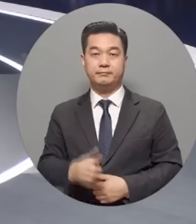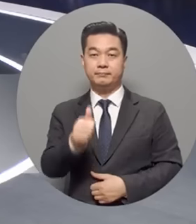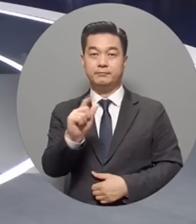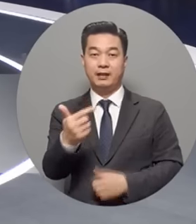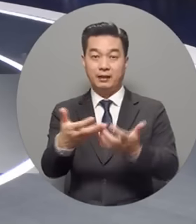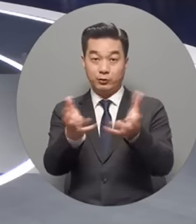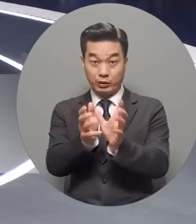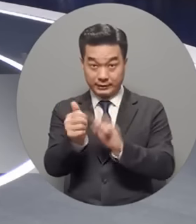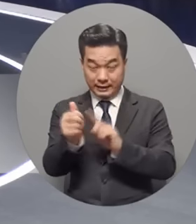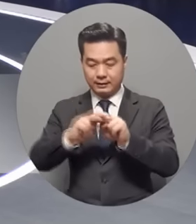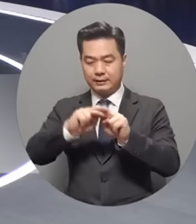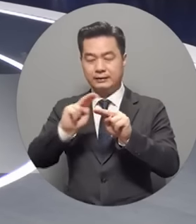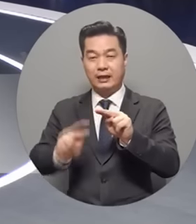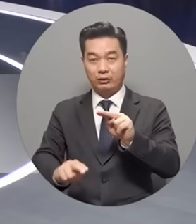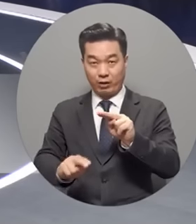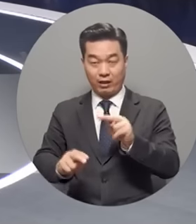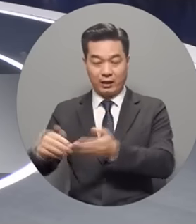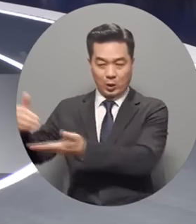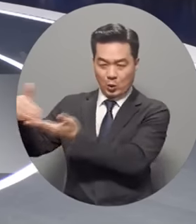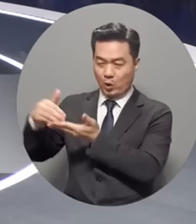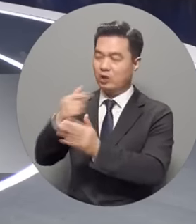일단 어쨌든 한동훈 위원장이 사퇴 요구를 거절하지 않았습니까?